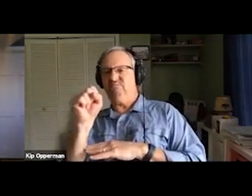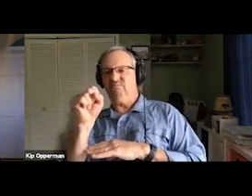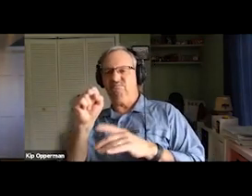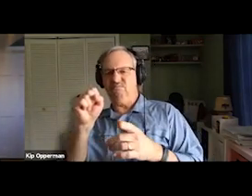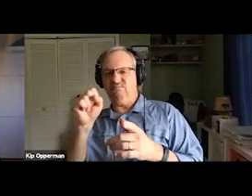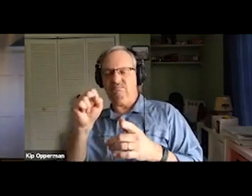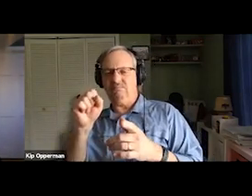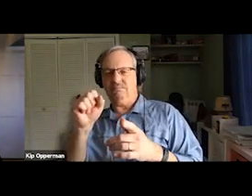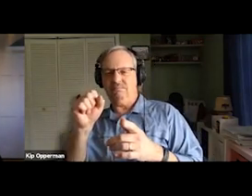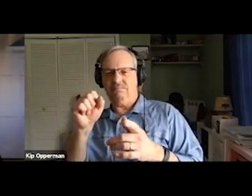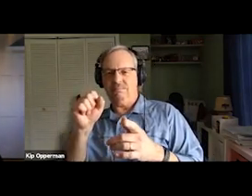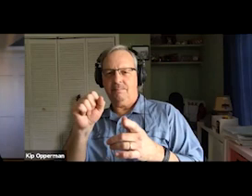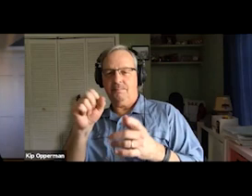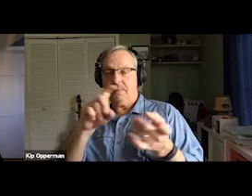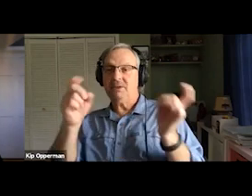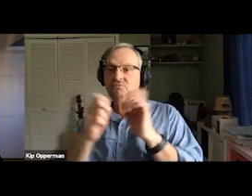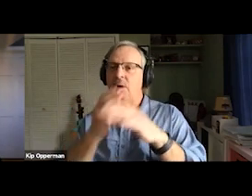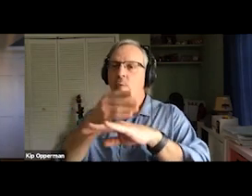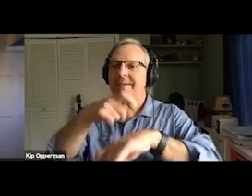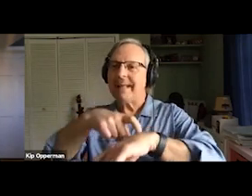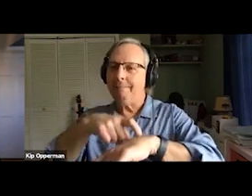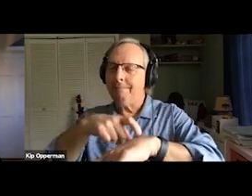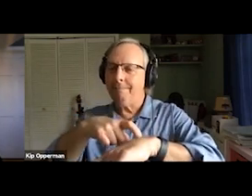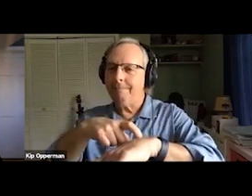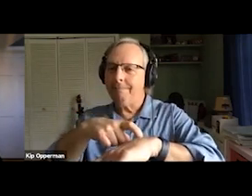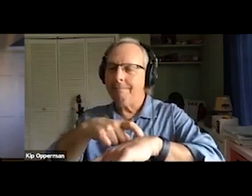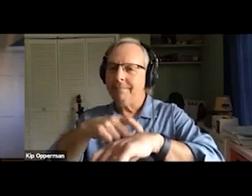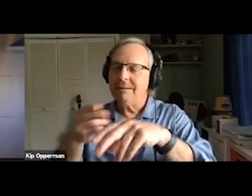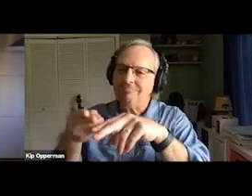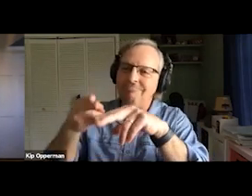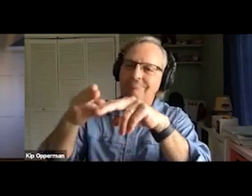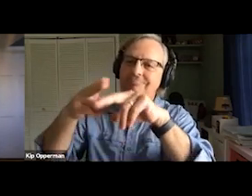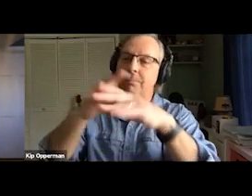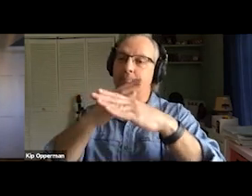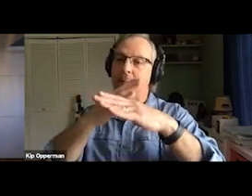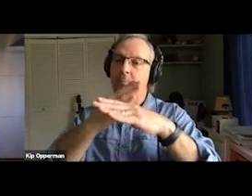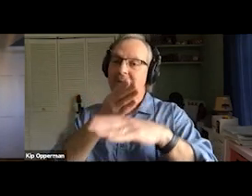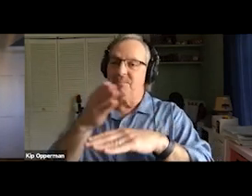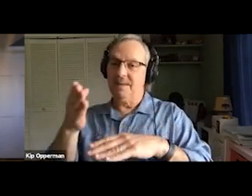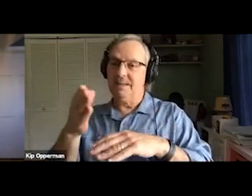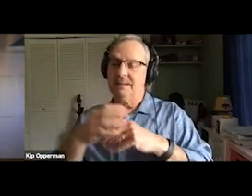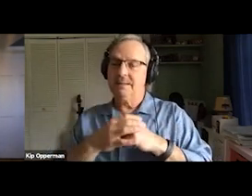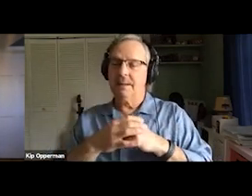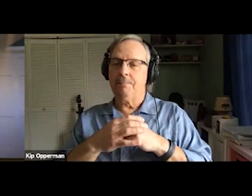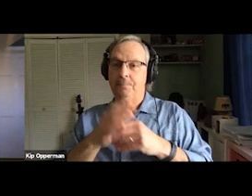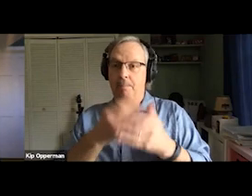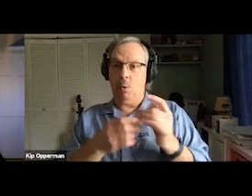es como si cambiaran con el tiempo. Se ve reforzada por factores de protección tanto de usted como individuo